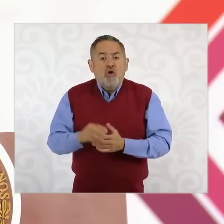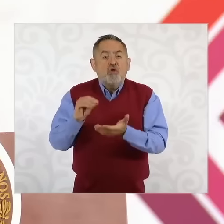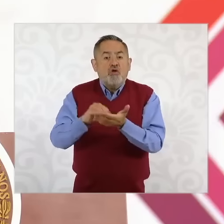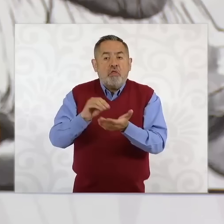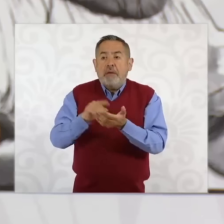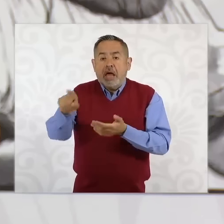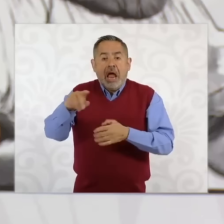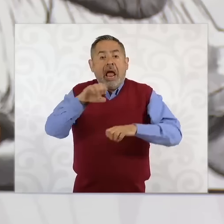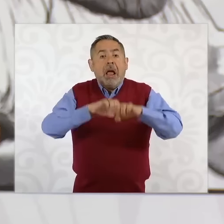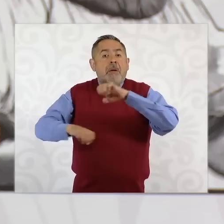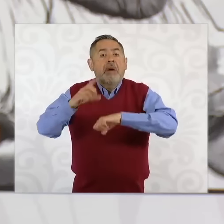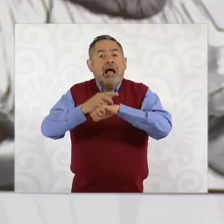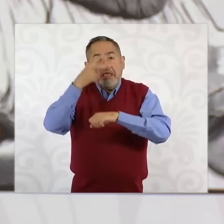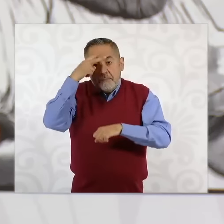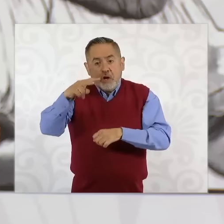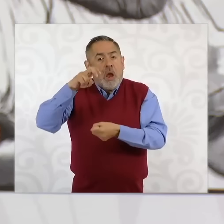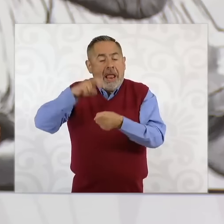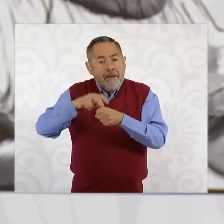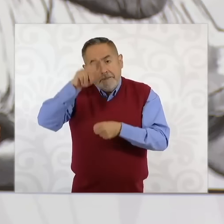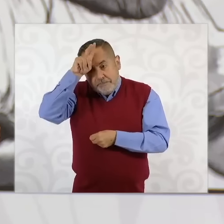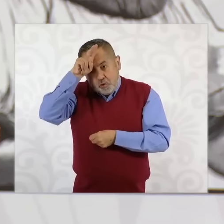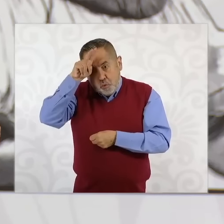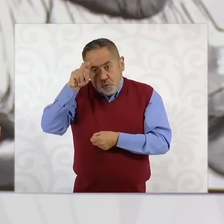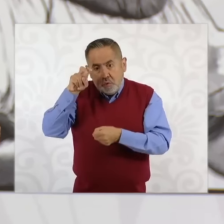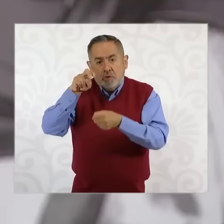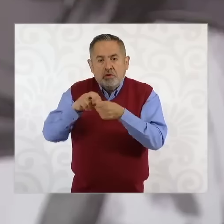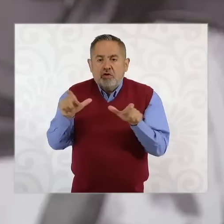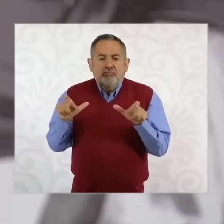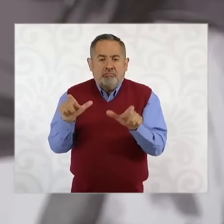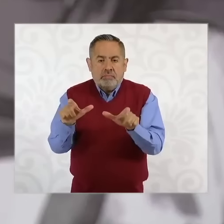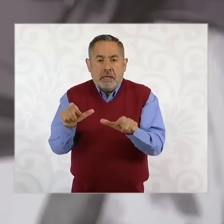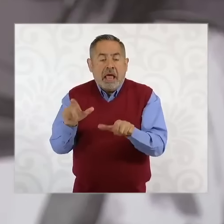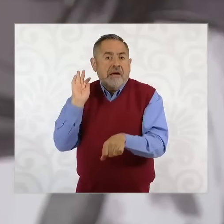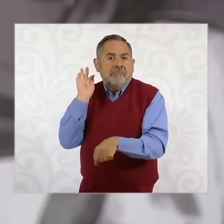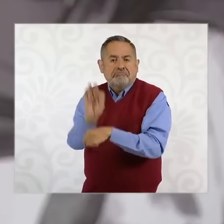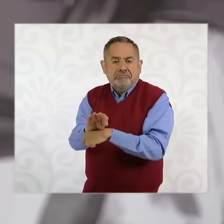la embajada de México en Perú que hoy está resguardada por Brasil dada el rompimiento de las